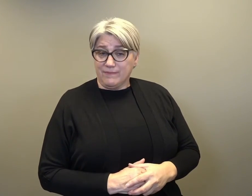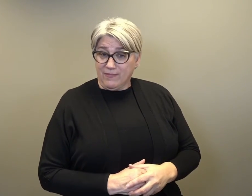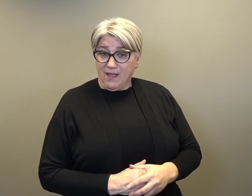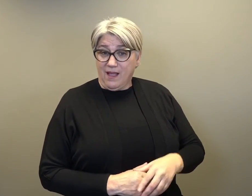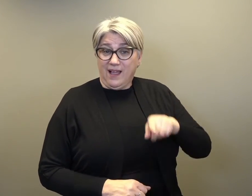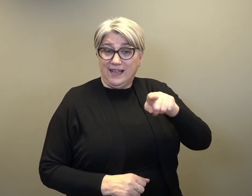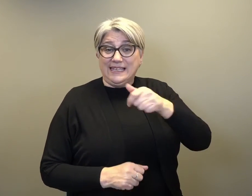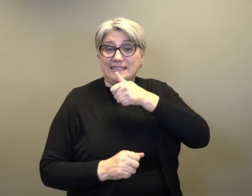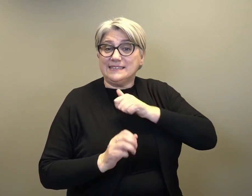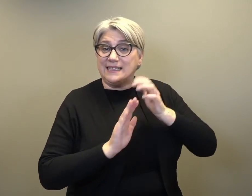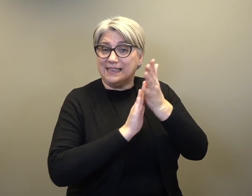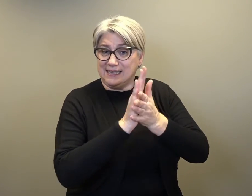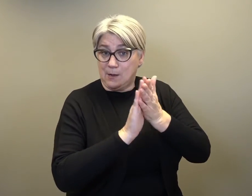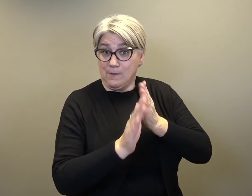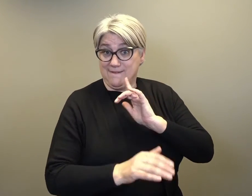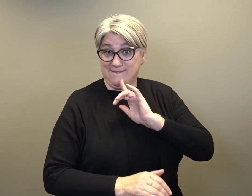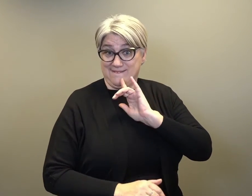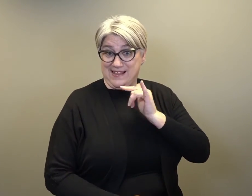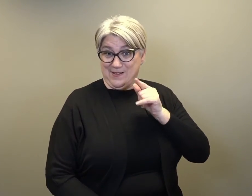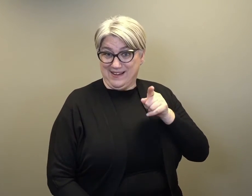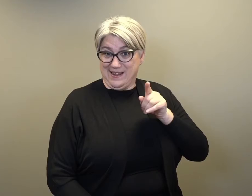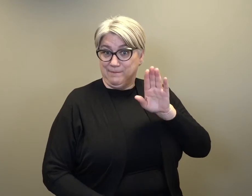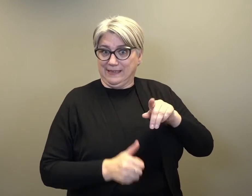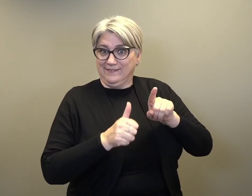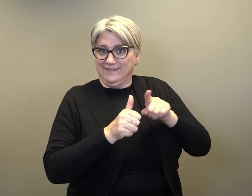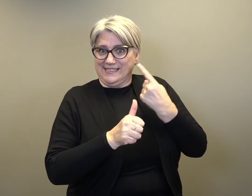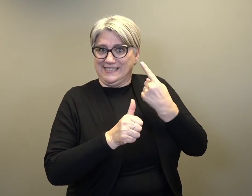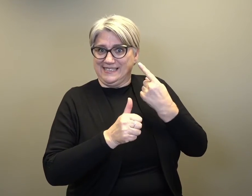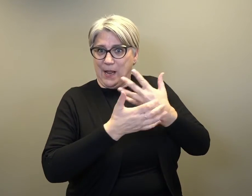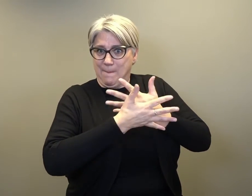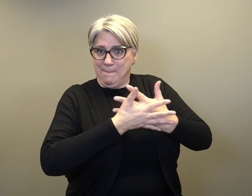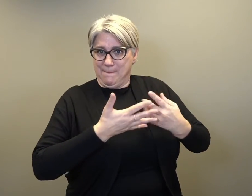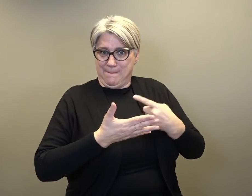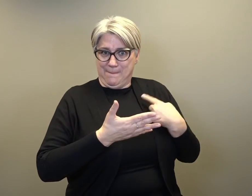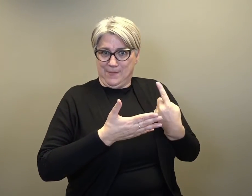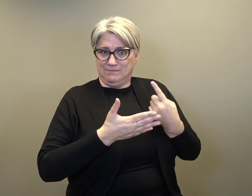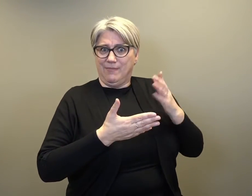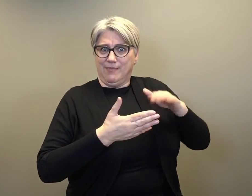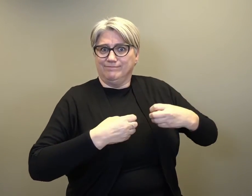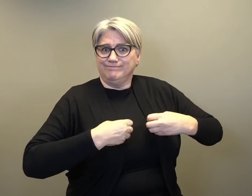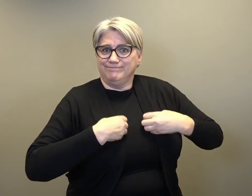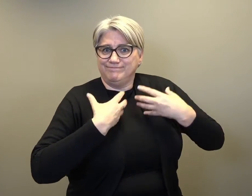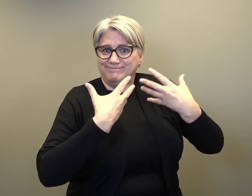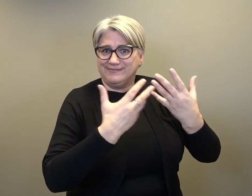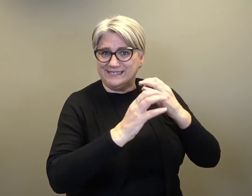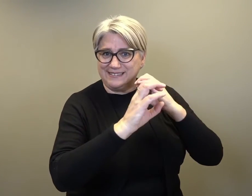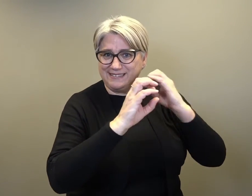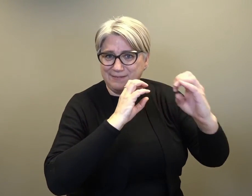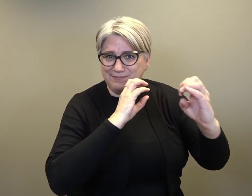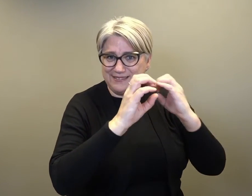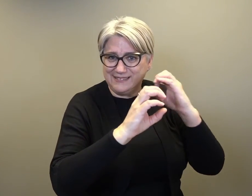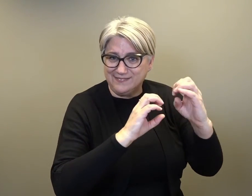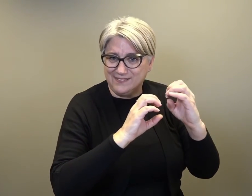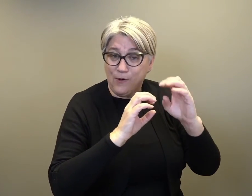Með lögunum var íslenskt táknmál viðurkennt sem fyrsta mál þeirra sem þurfa að tjá sig á því til samskipta.